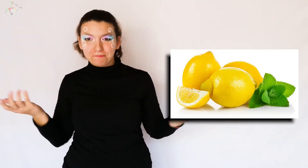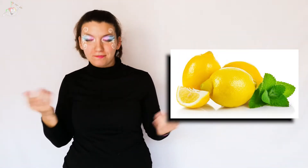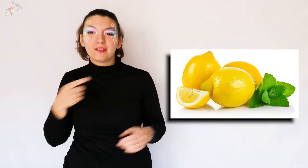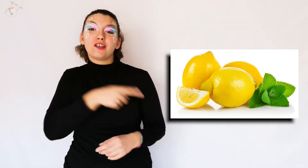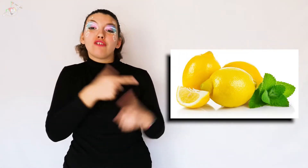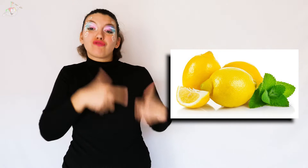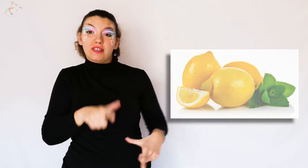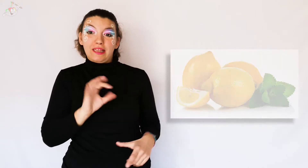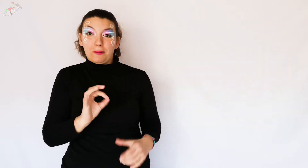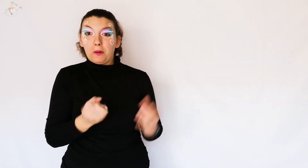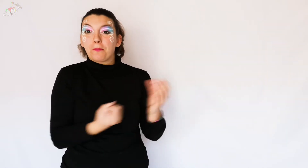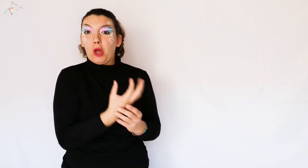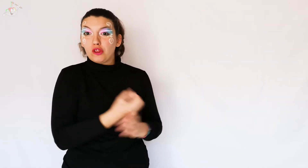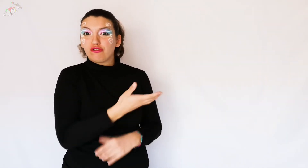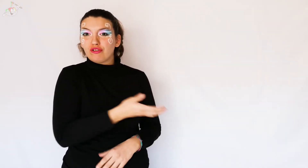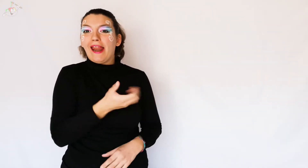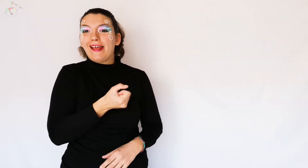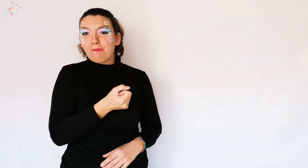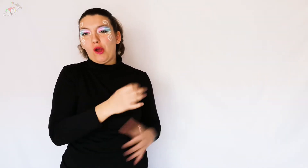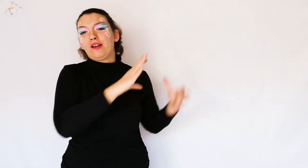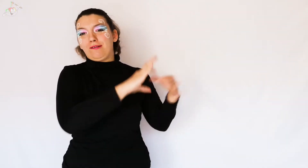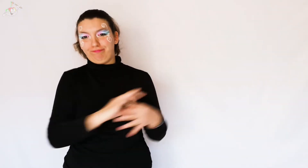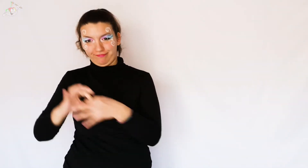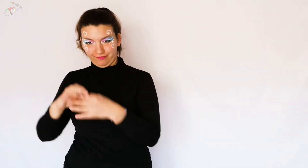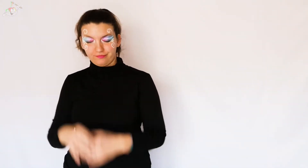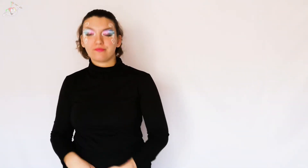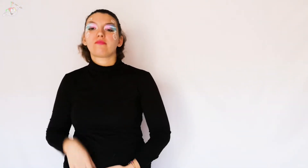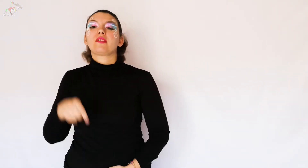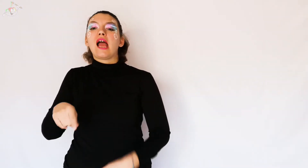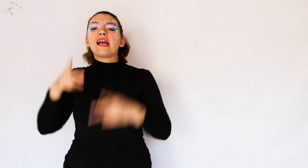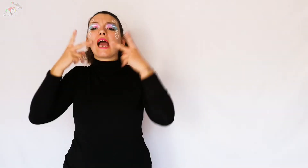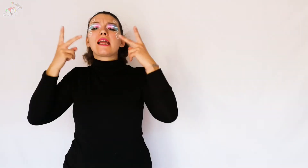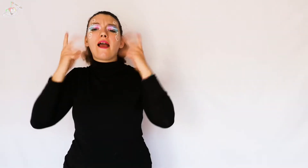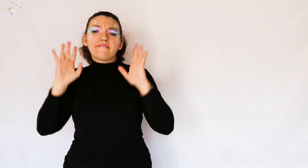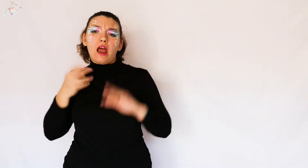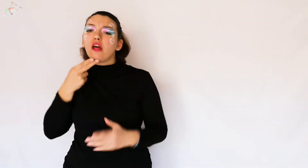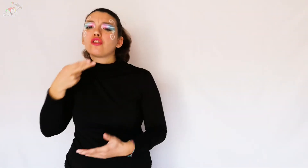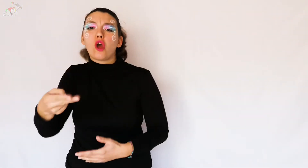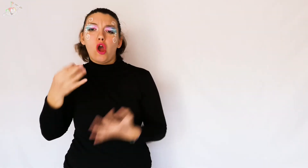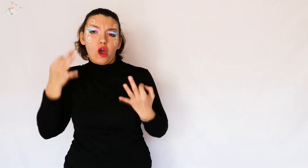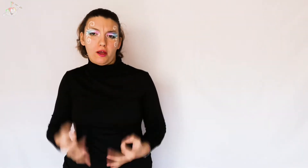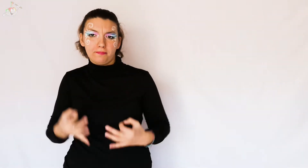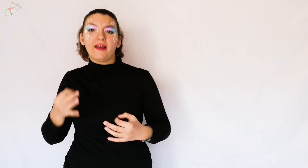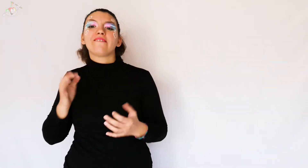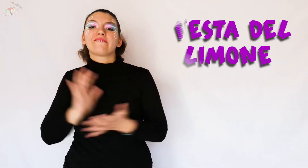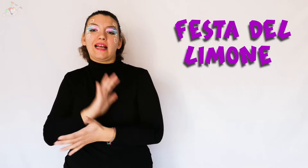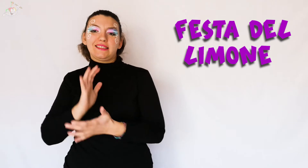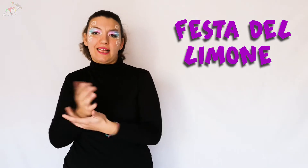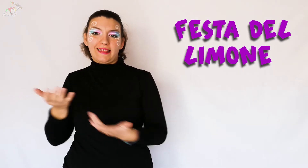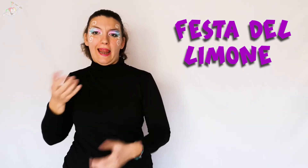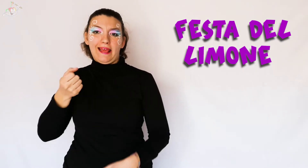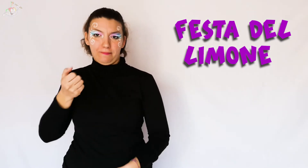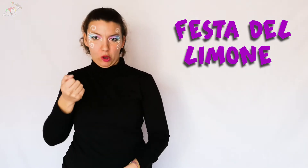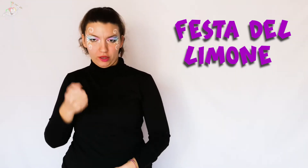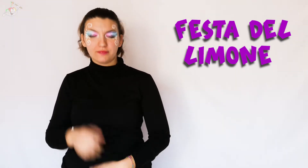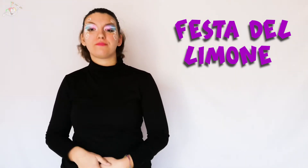Questo perché la città produce limoni. Questo Carnevale è chiamato festa del limone.